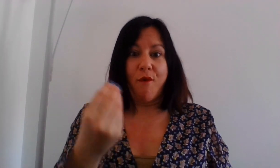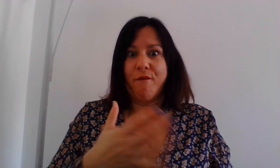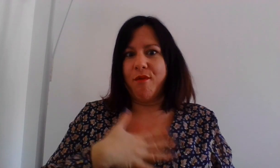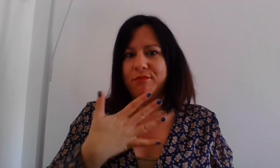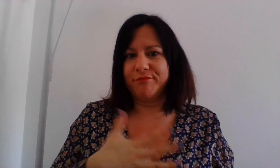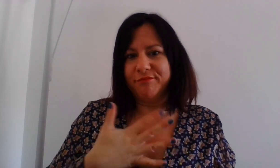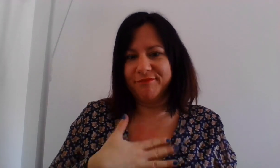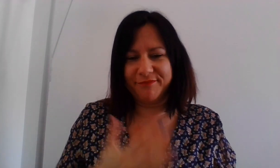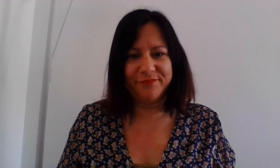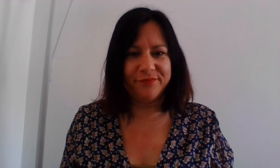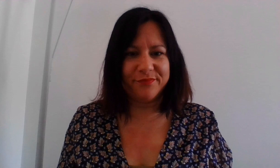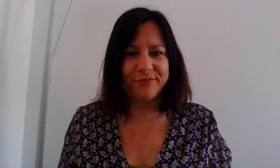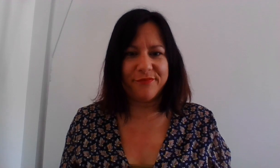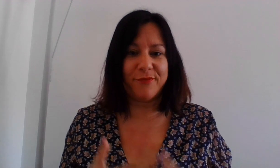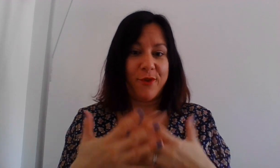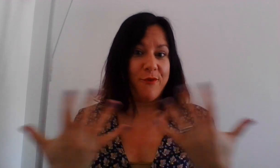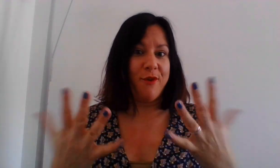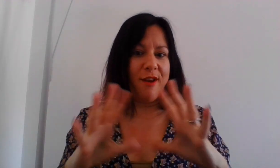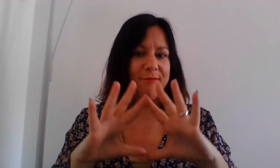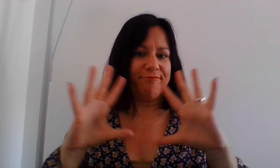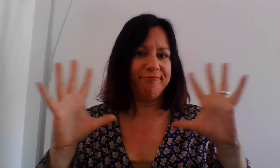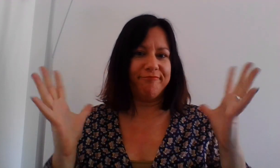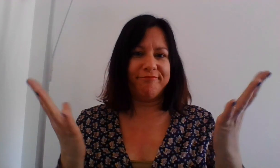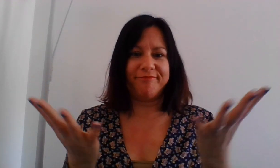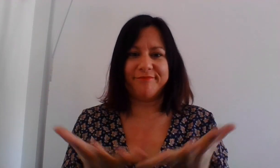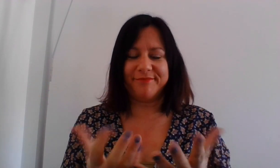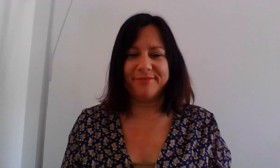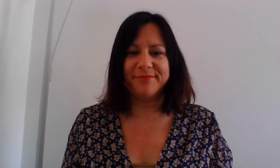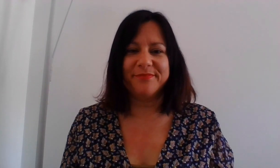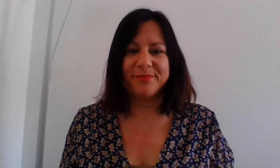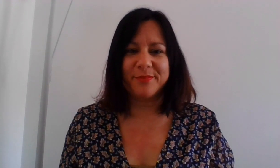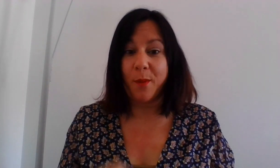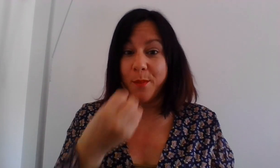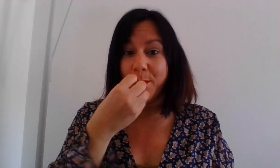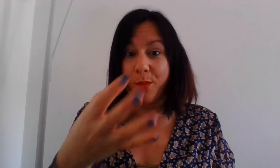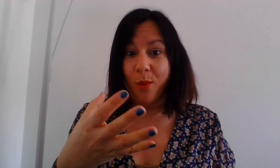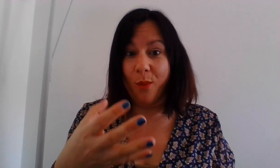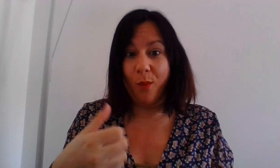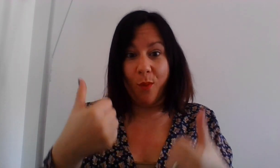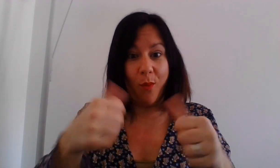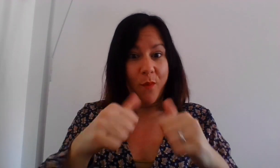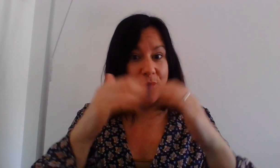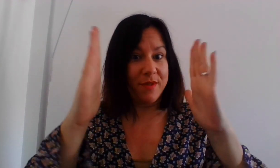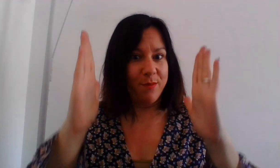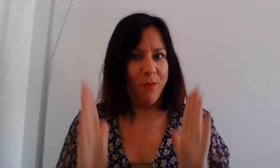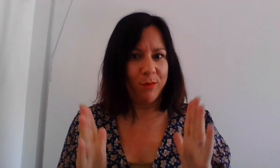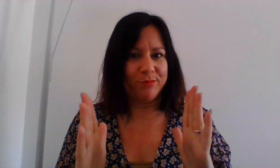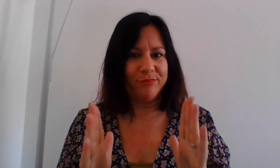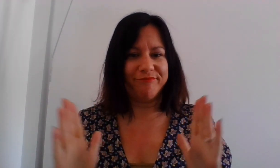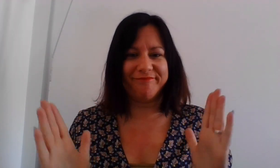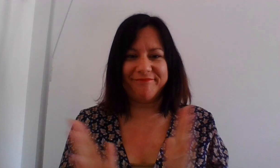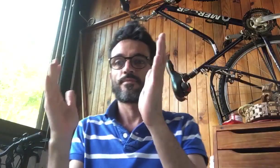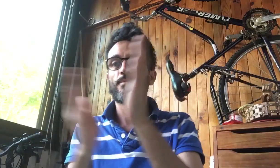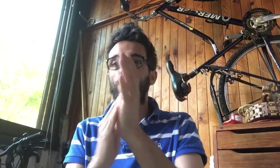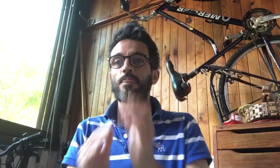Les enfants ont aimé. Voilà, Bon confinement. *Clap*